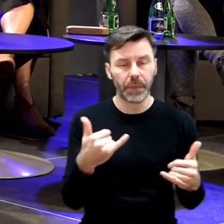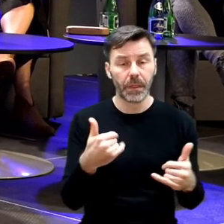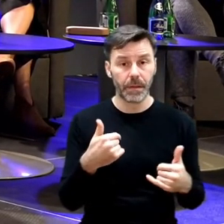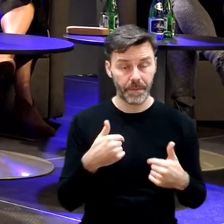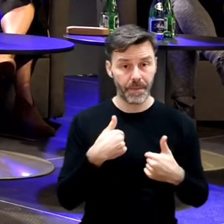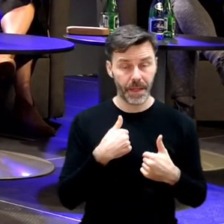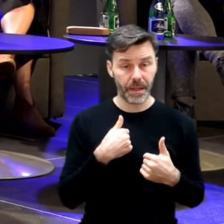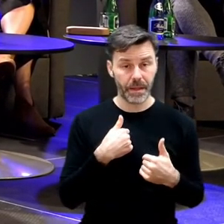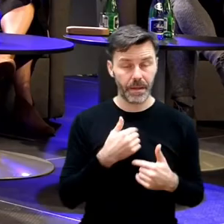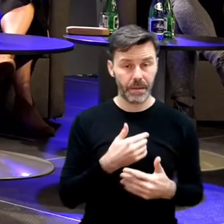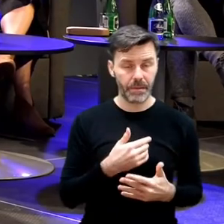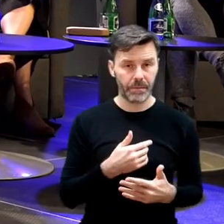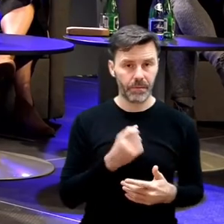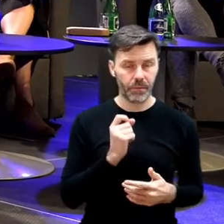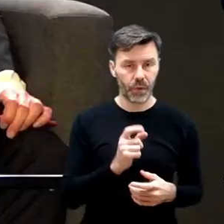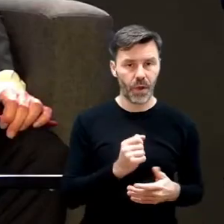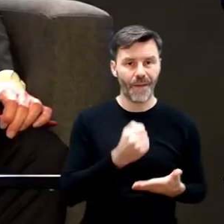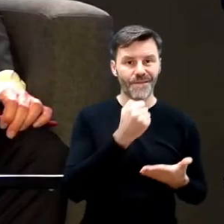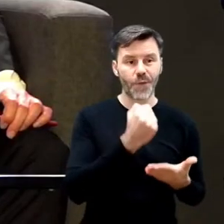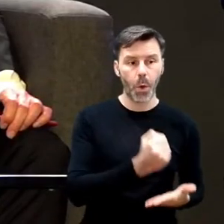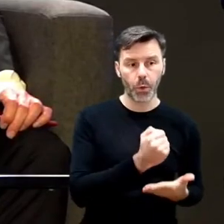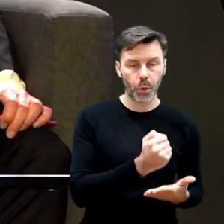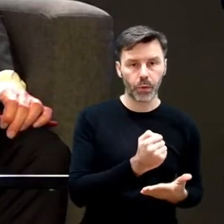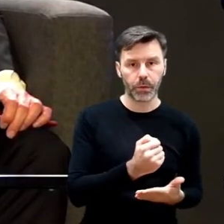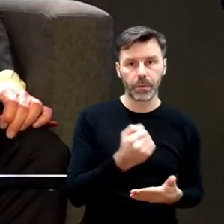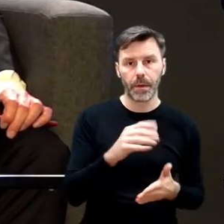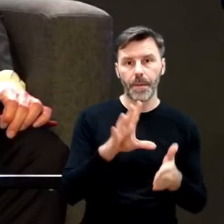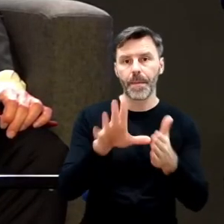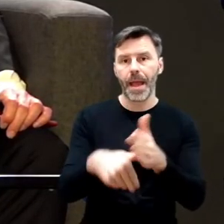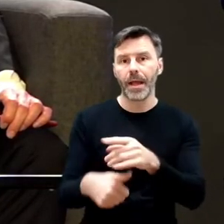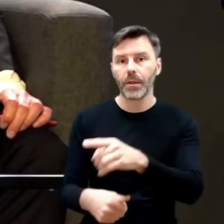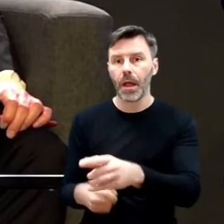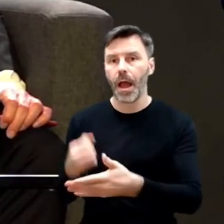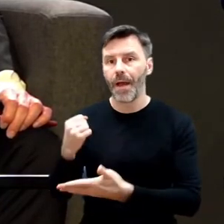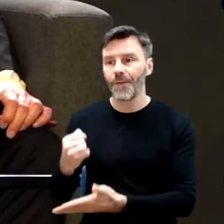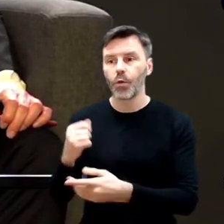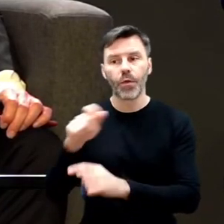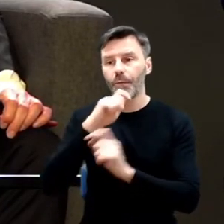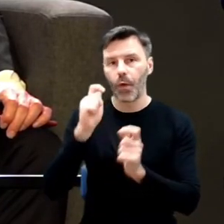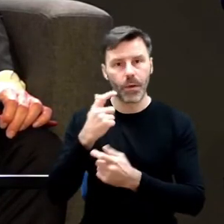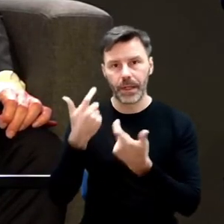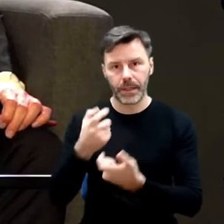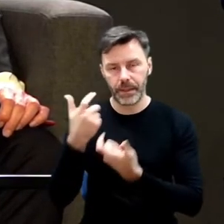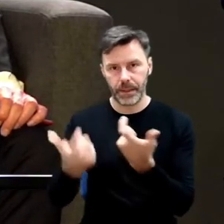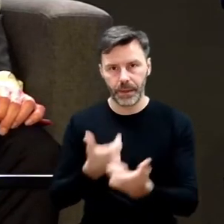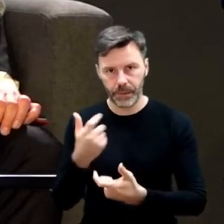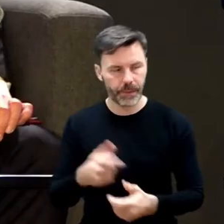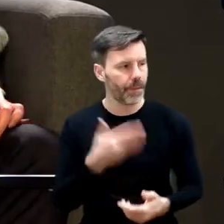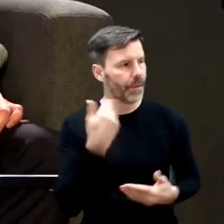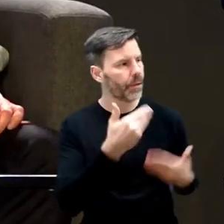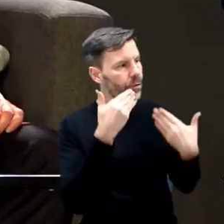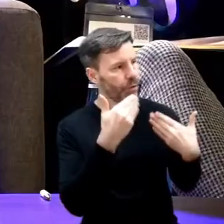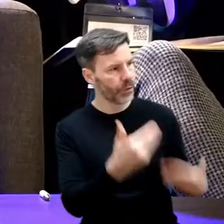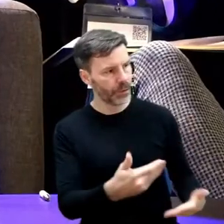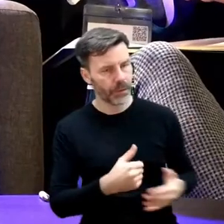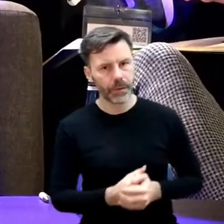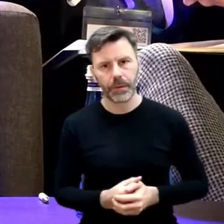w miejscowościach, gdzie inne fundusze w ogóle tego nie realizują, chociażby z tego względu. Dobrze, dziękuję bardzo i teraz ostatnie pytanie ode mnie,